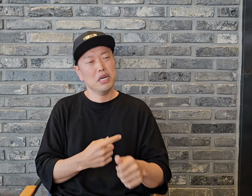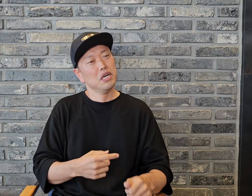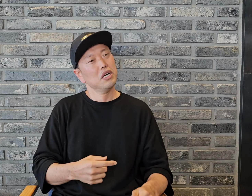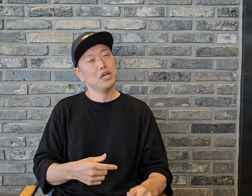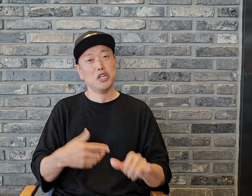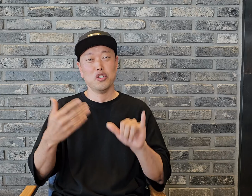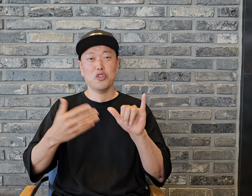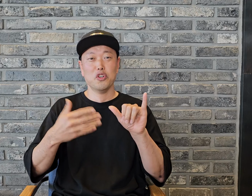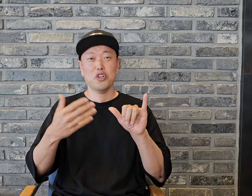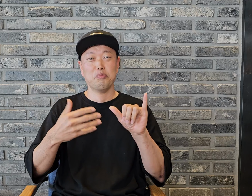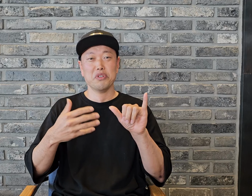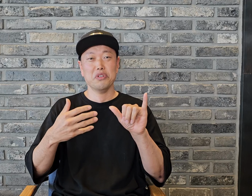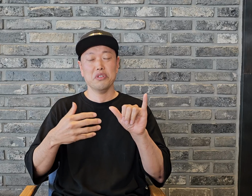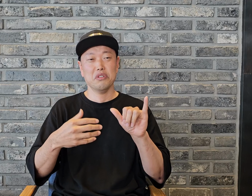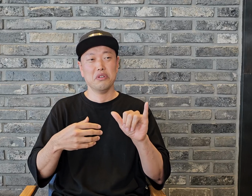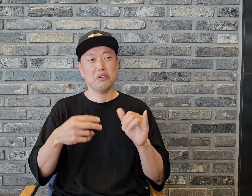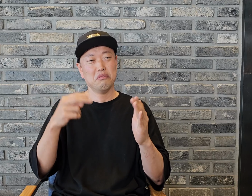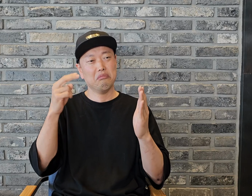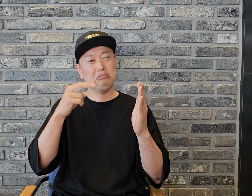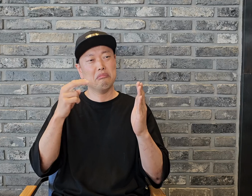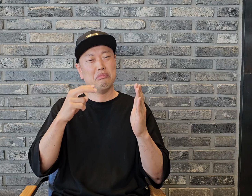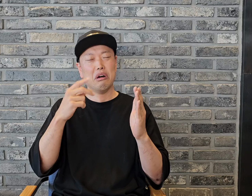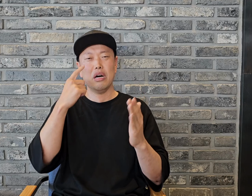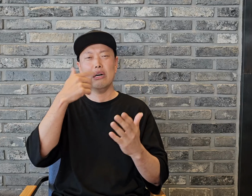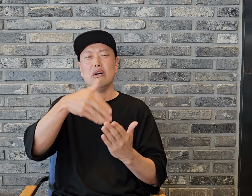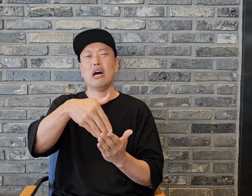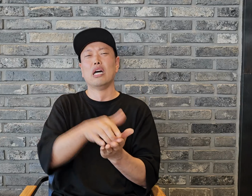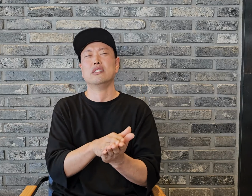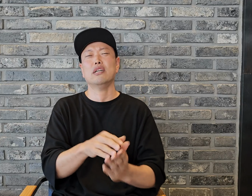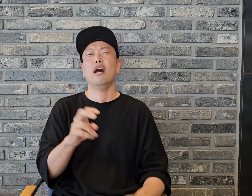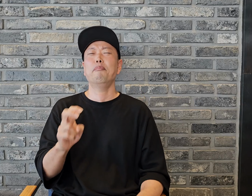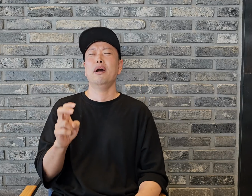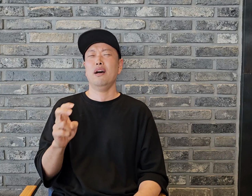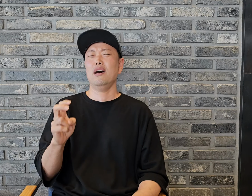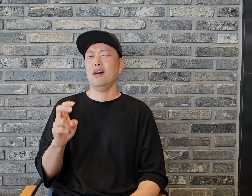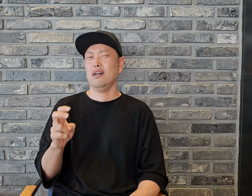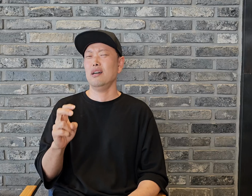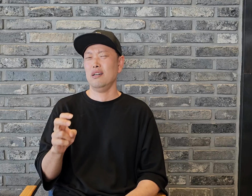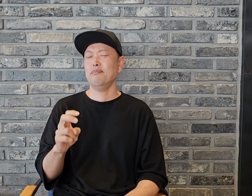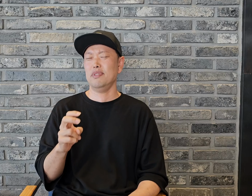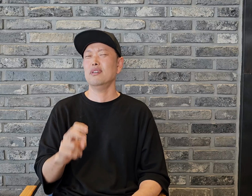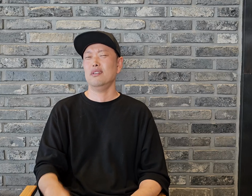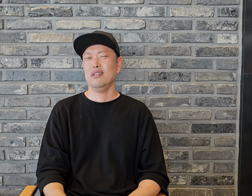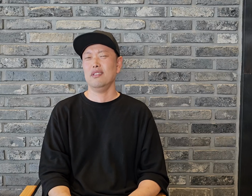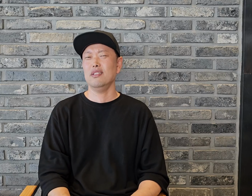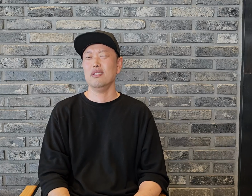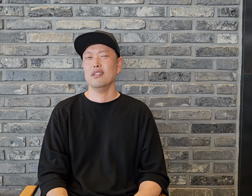langweile ich mich beim Ansehen von YouTube und höre ganz auf, es anzuschauen.